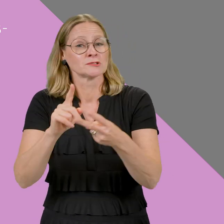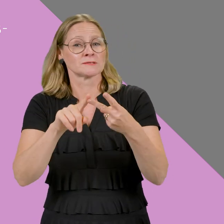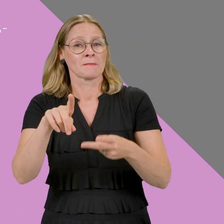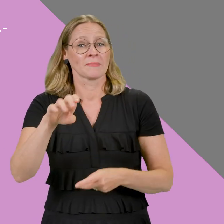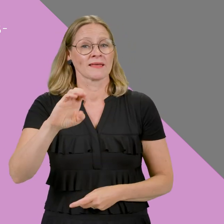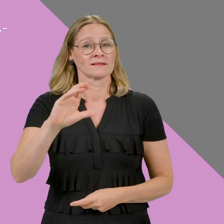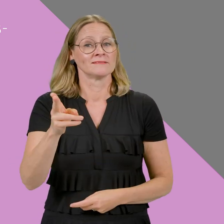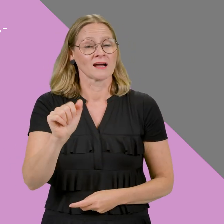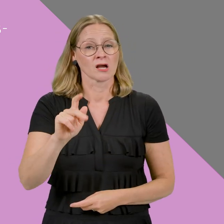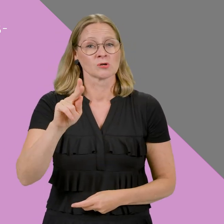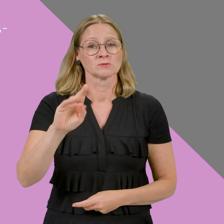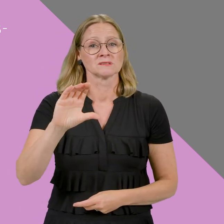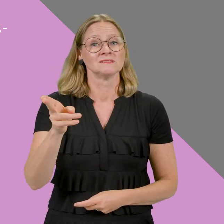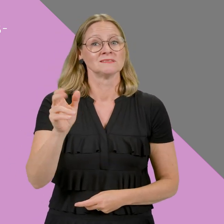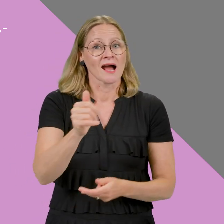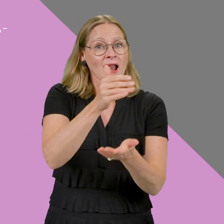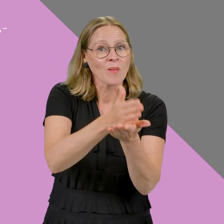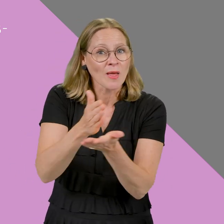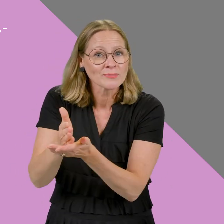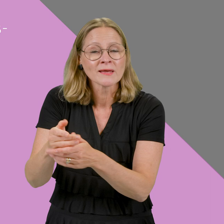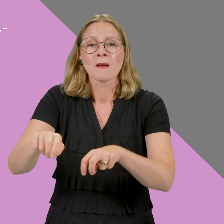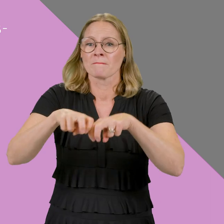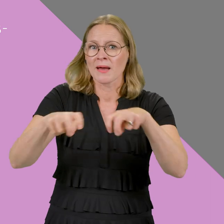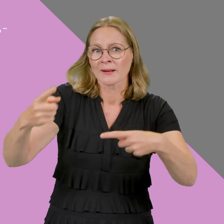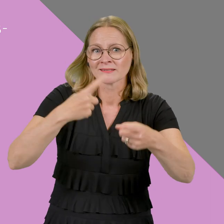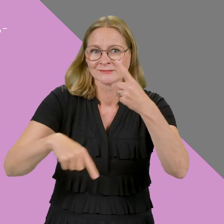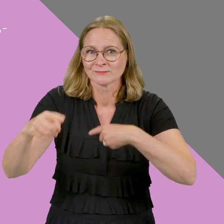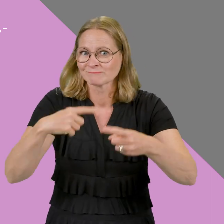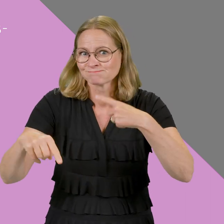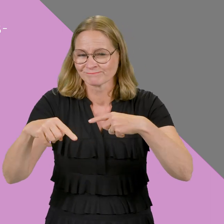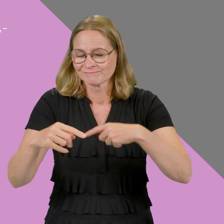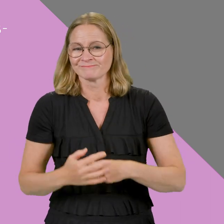Pecha Kucha -luentojen ja paneelikeskustelun myötä.